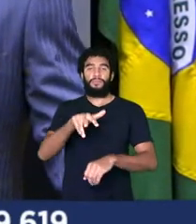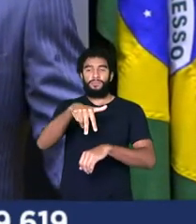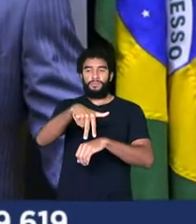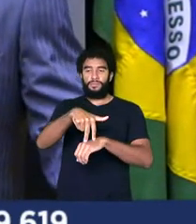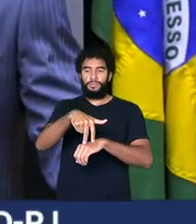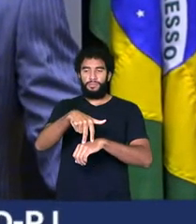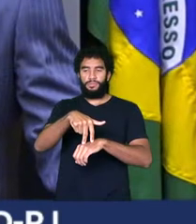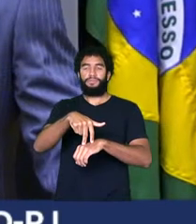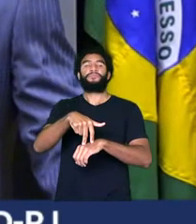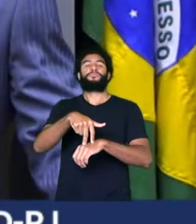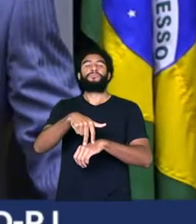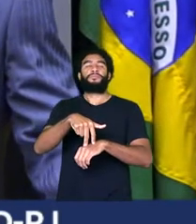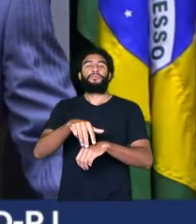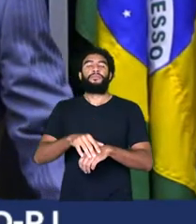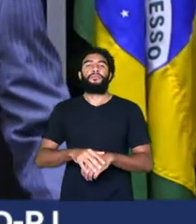QUERO AQUI, PRESIDENTE, FAZER MENÇÃO A UM GUARDA MUNICIPAL